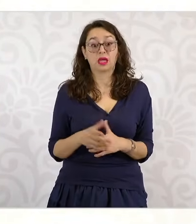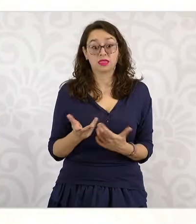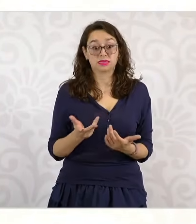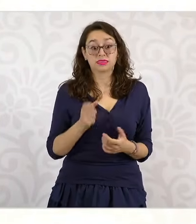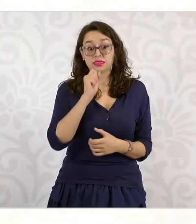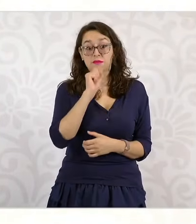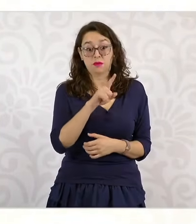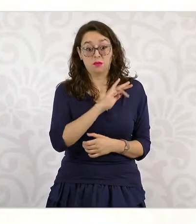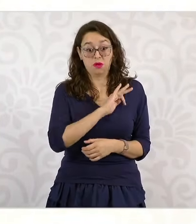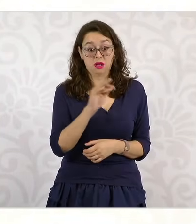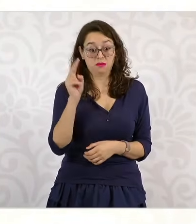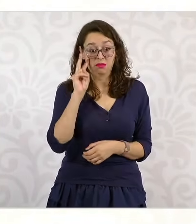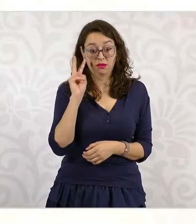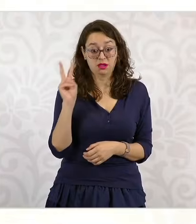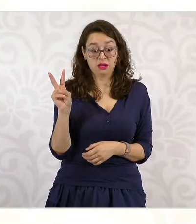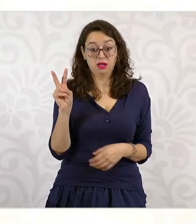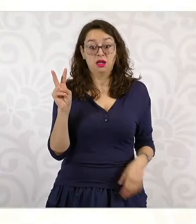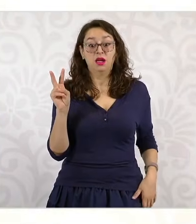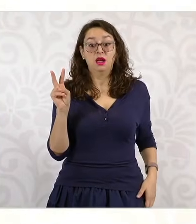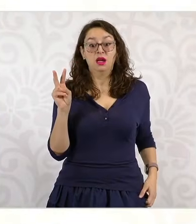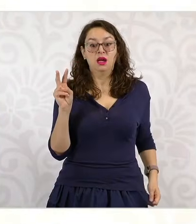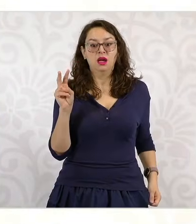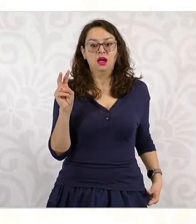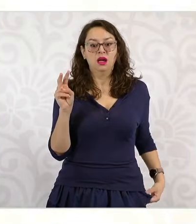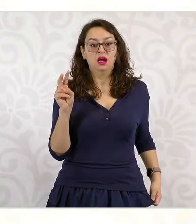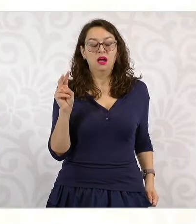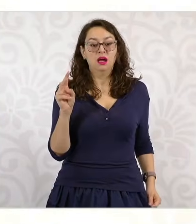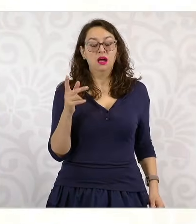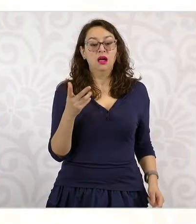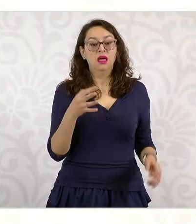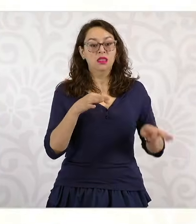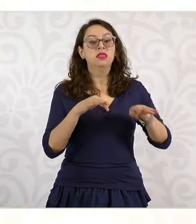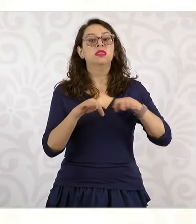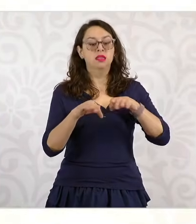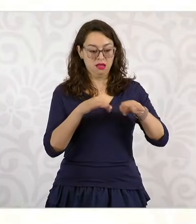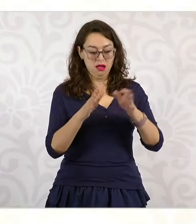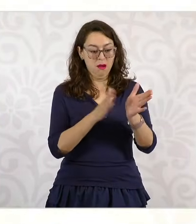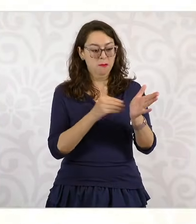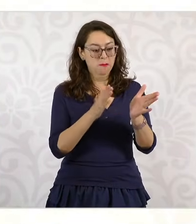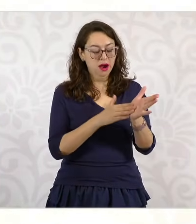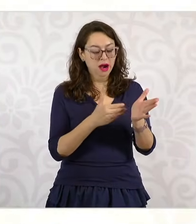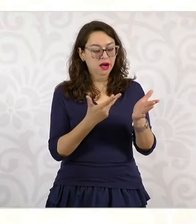se habla mucho de de trabajadores indocumentados y muchos somos, bueno, yo no, pero pero hay mucha